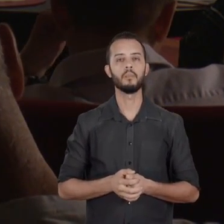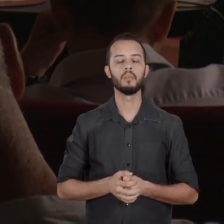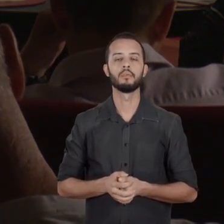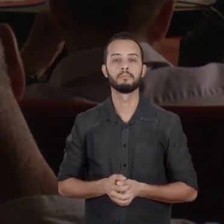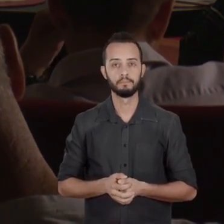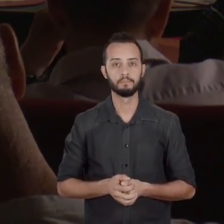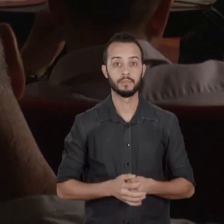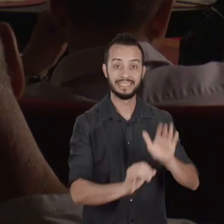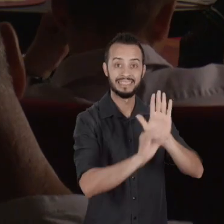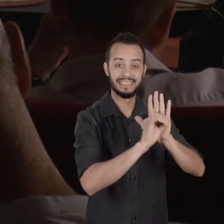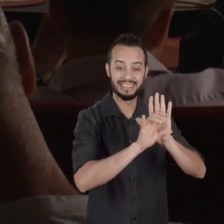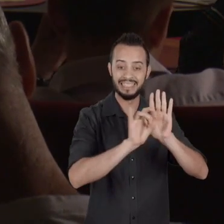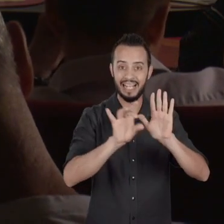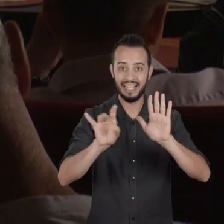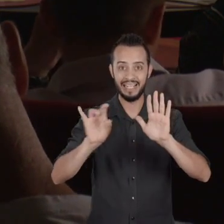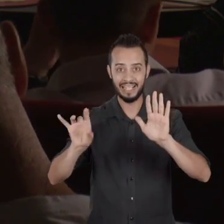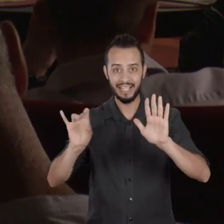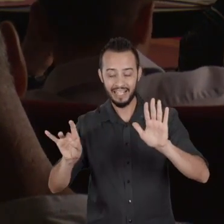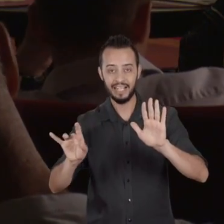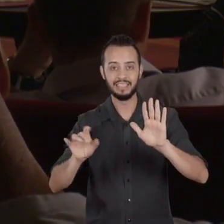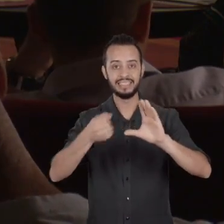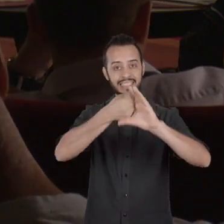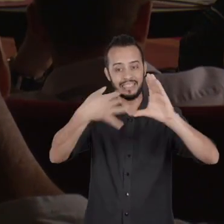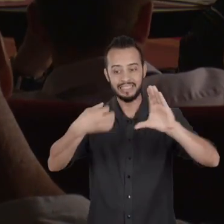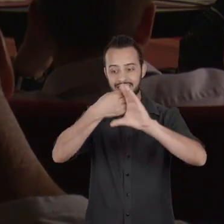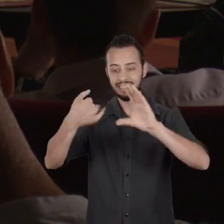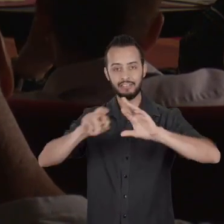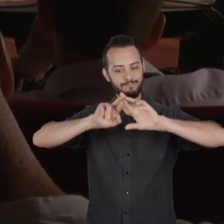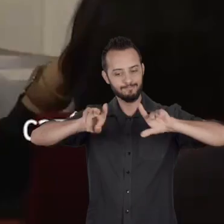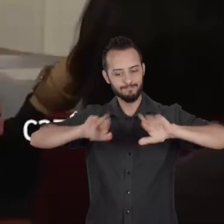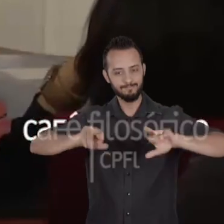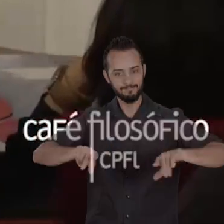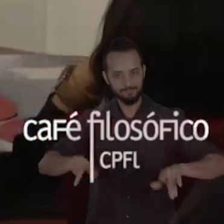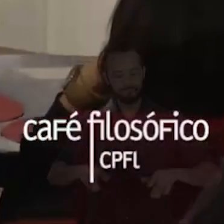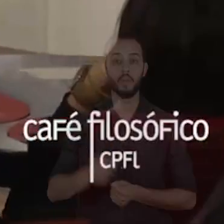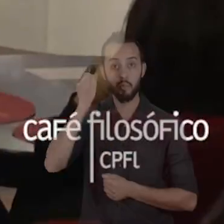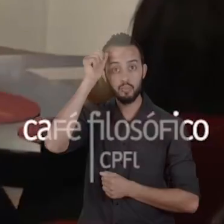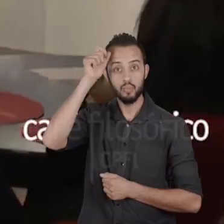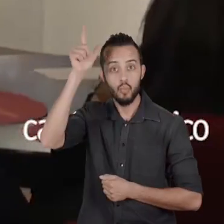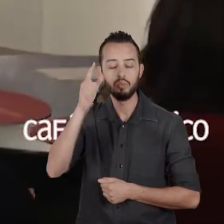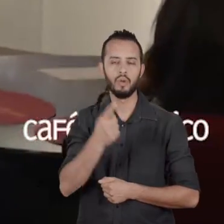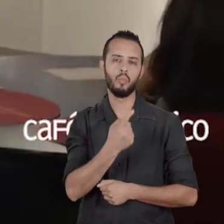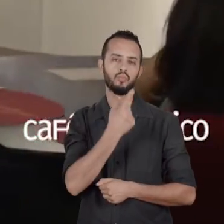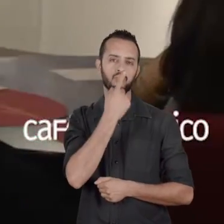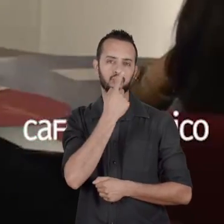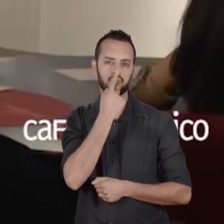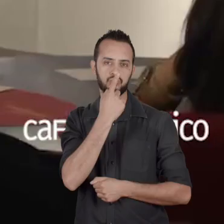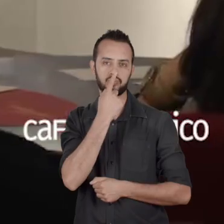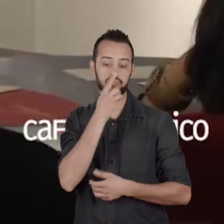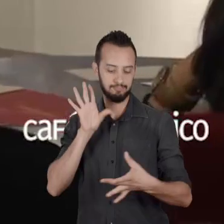Cada identidade implica o seu negativo. Que a cultura que une, isto é,